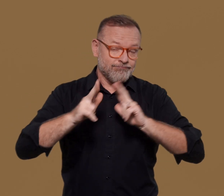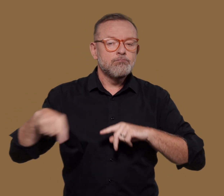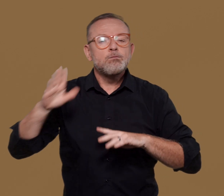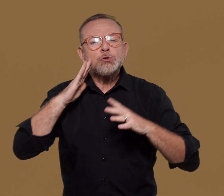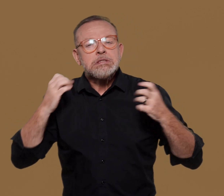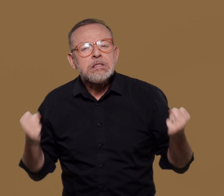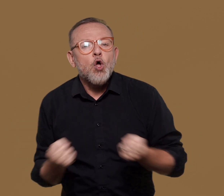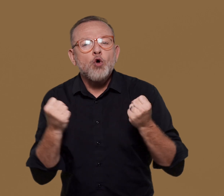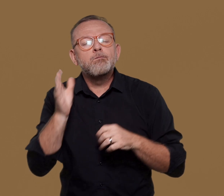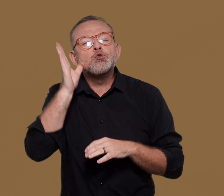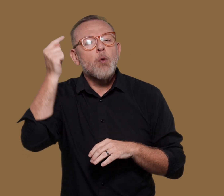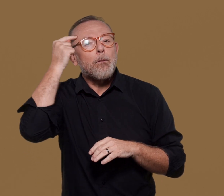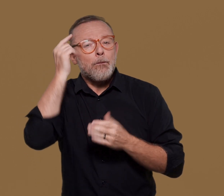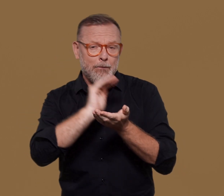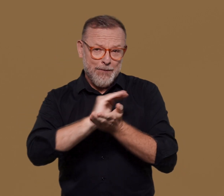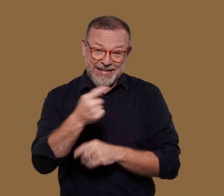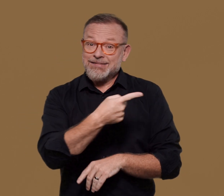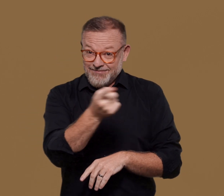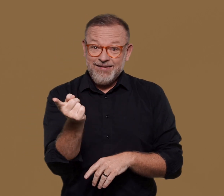a v budoucnu budeme tyto potřeby více zohledňovat.